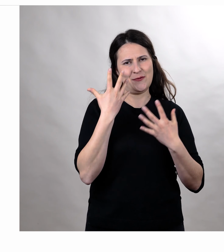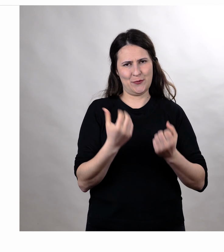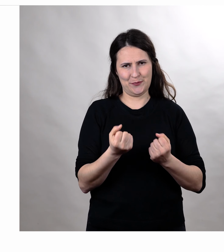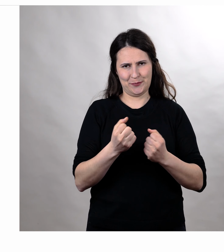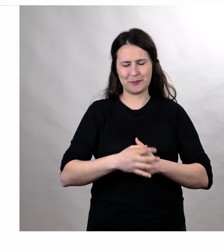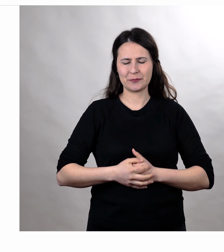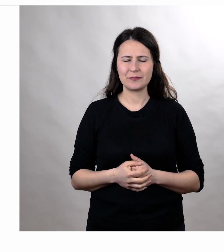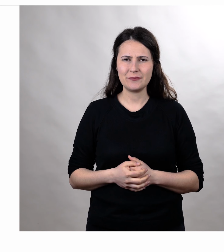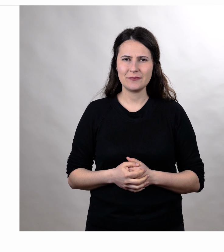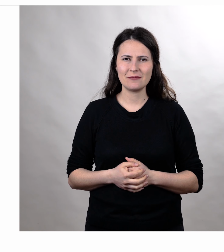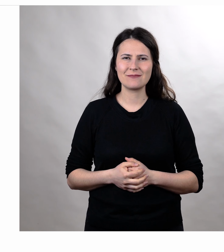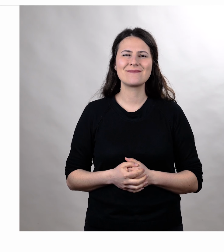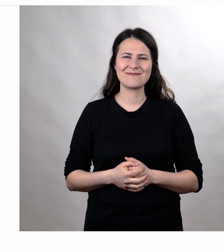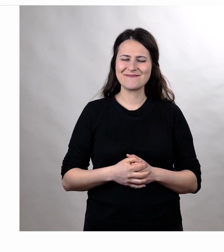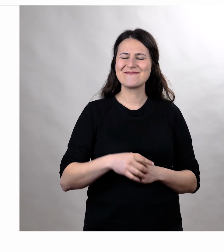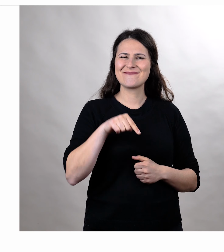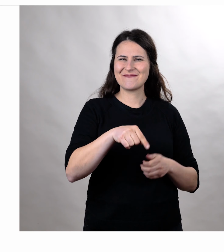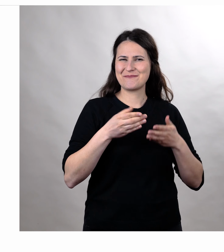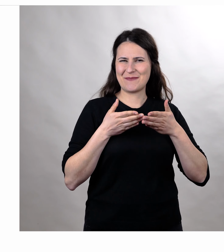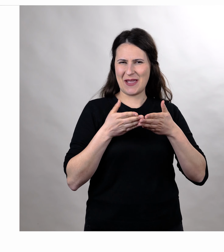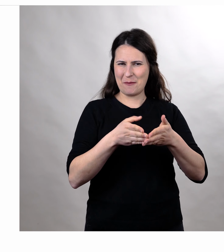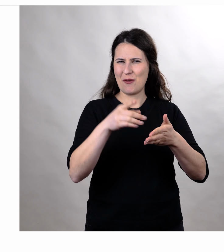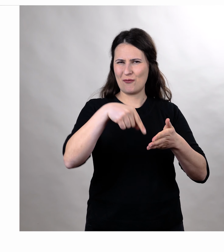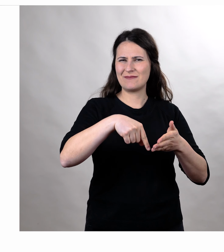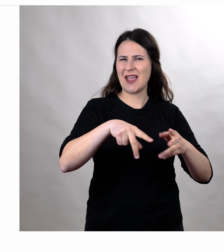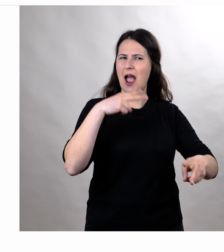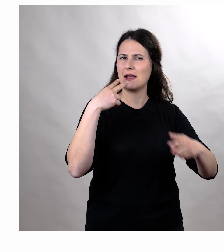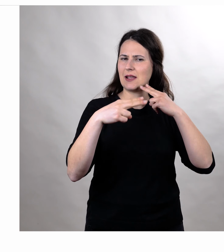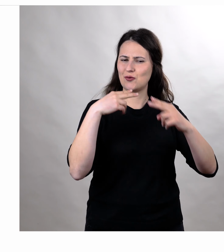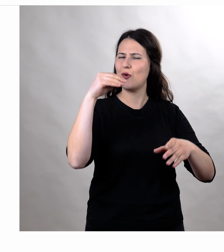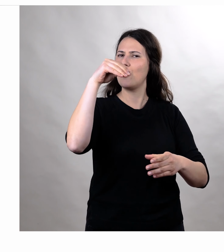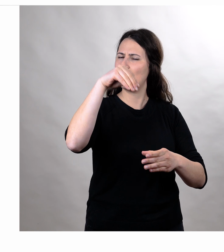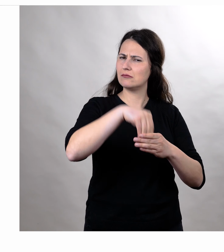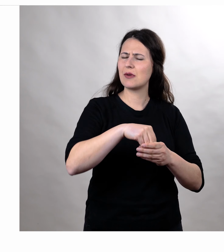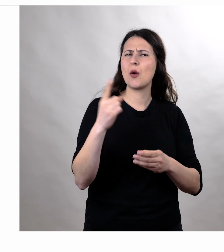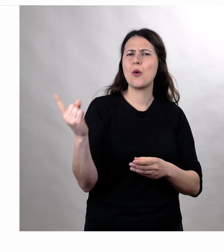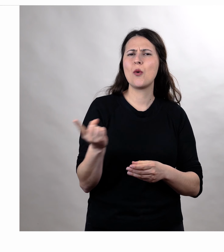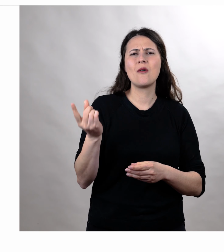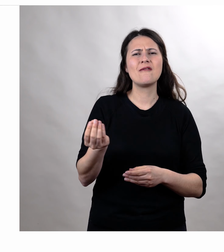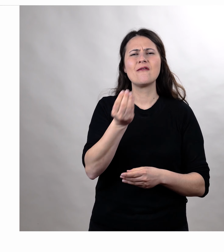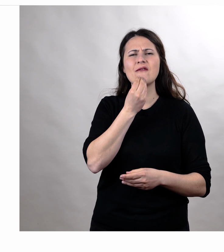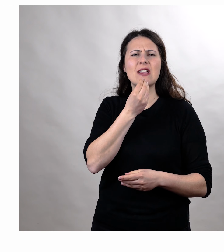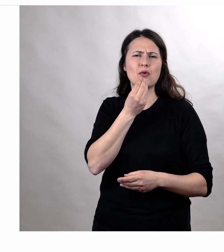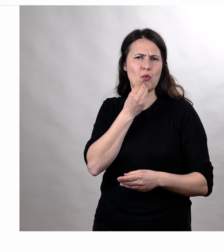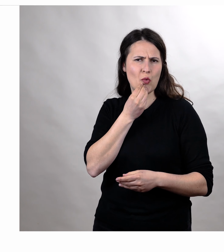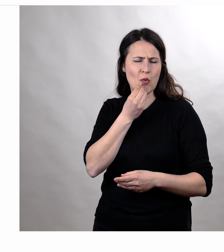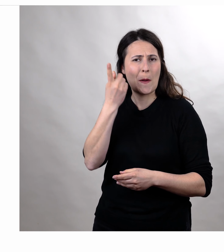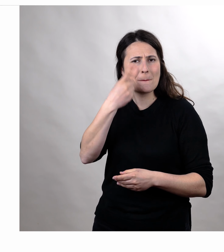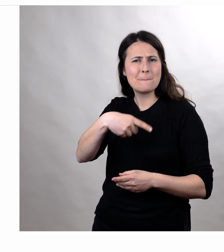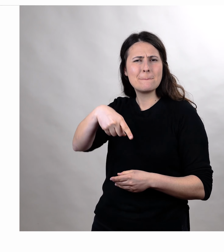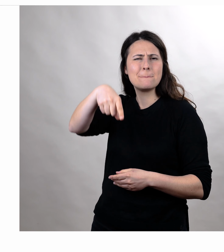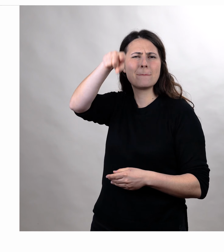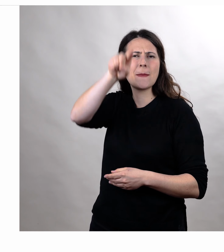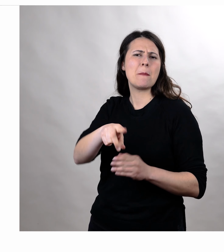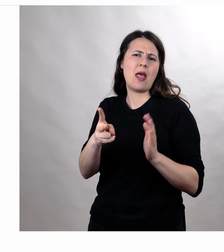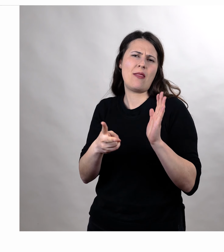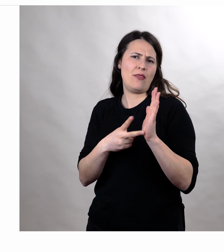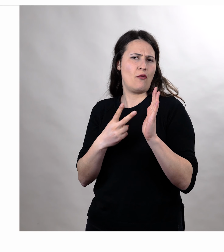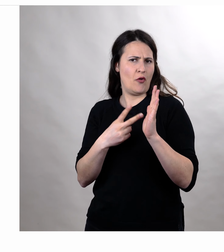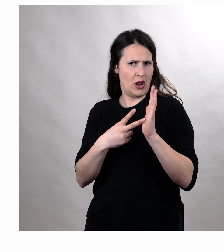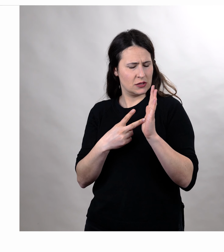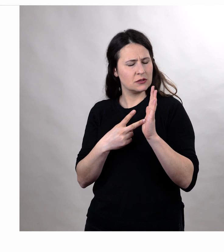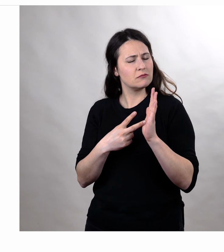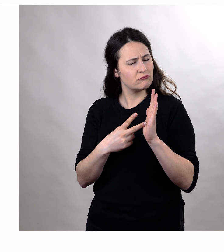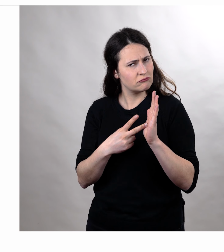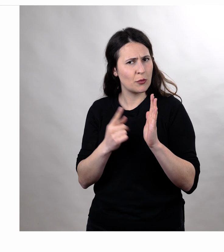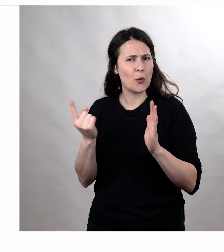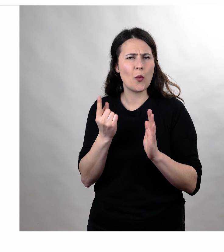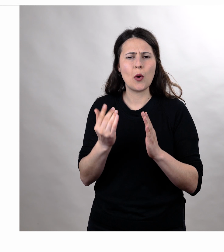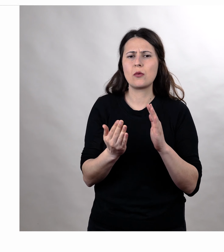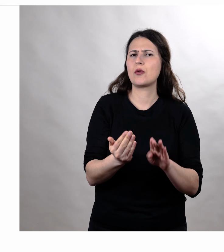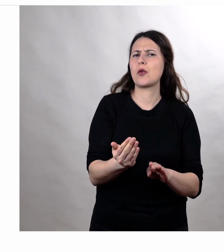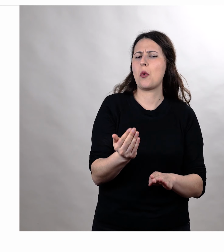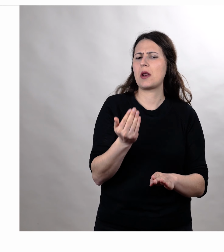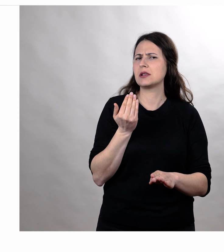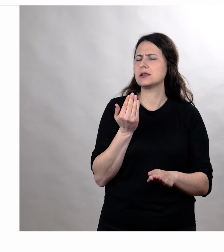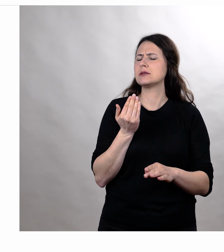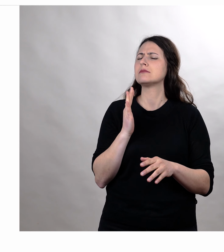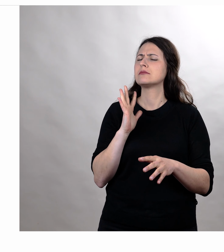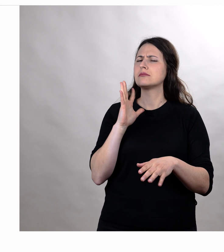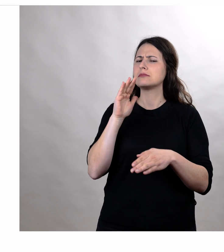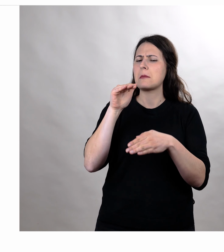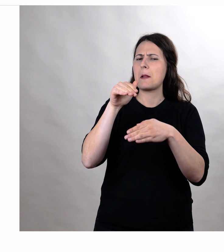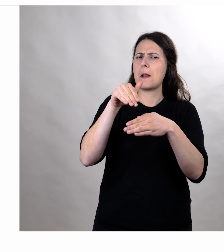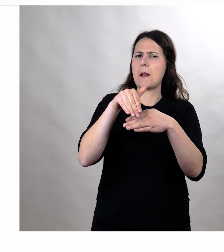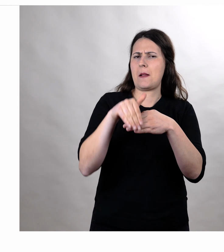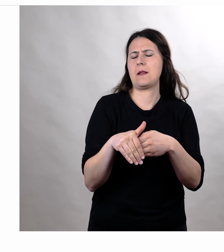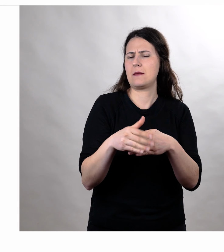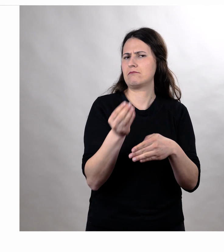Τα εστιατόρια των πλοίων συνήθως προσφέρουν φαγητό δύο φορές κατά τη διάρκεια της ημέρας: νωρίς και αργά.